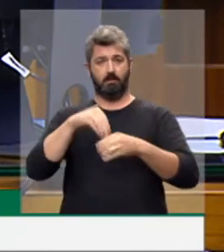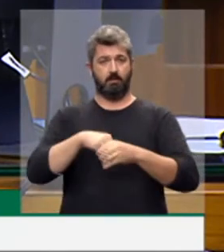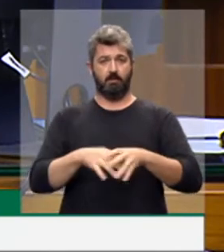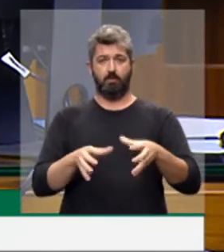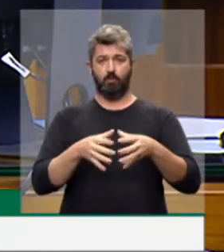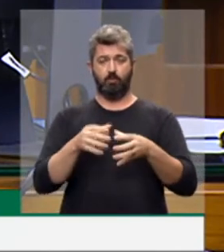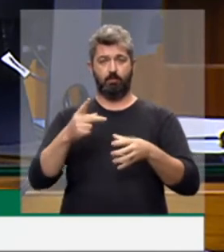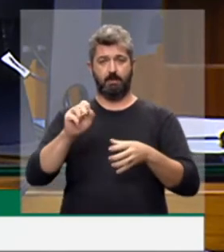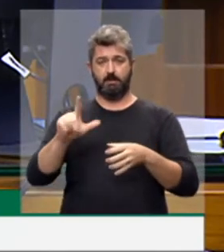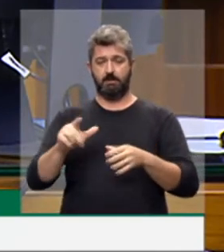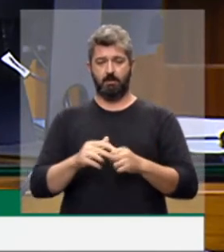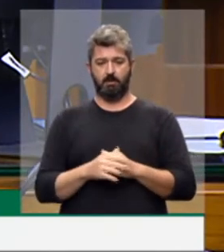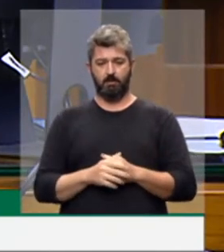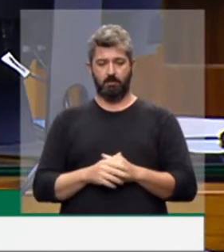PRESIDENTE, O PCDOB VOTA SIM. -- [PRESIDENTE]: O PROS